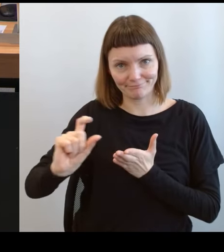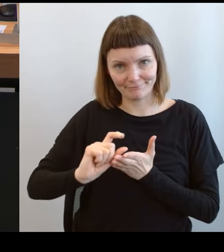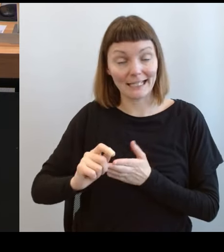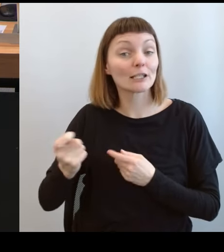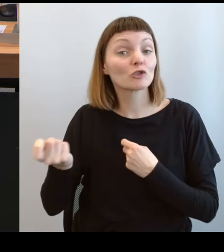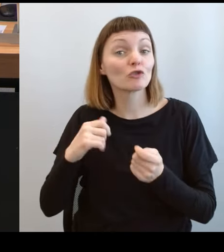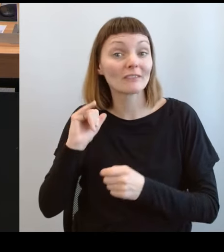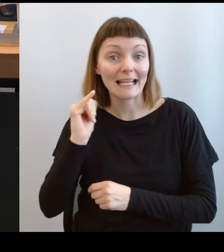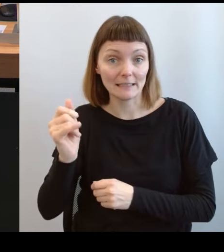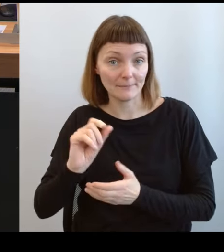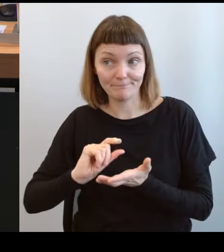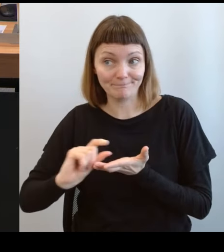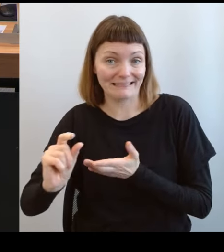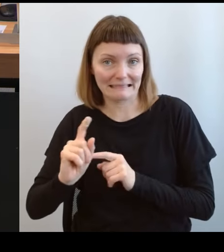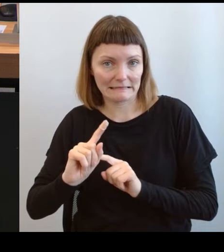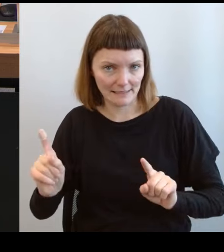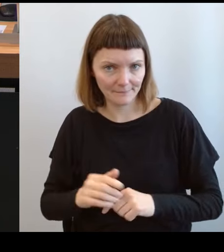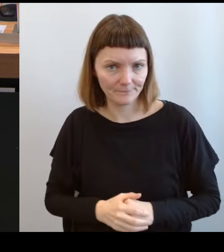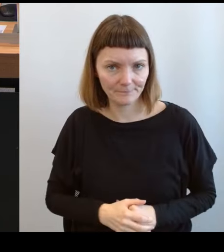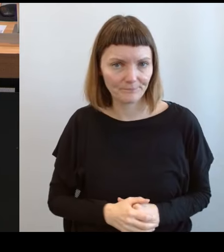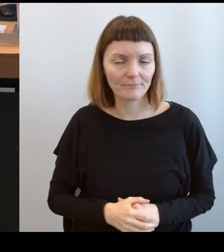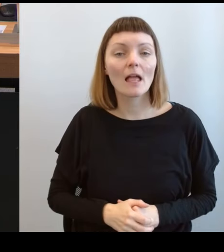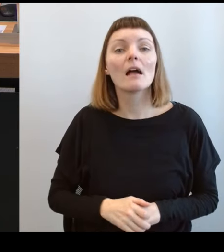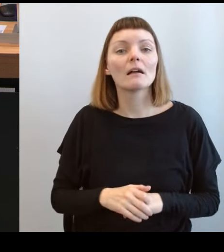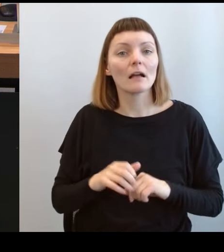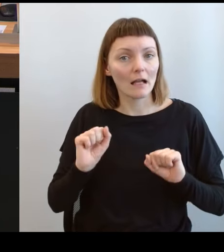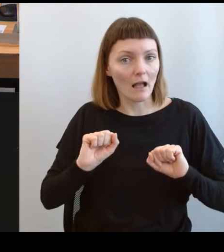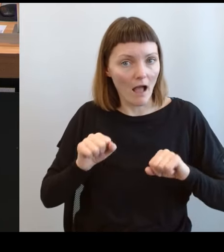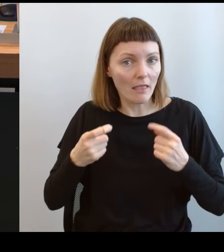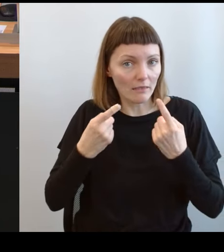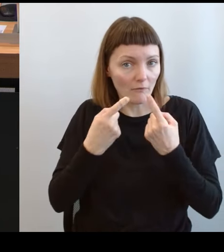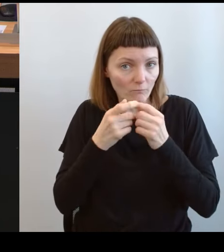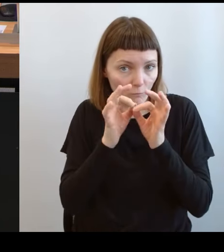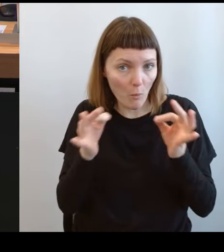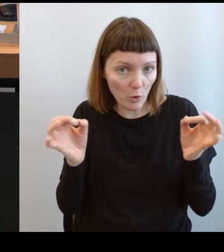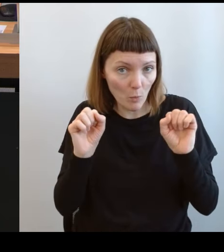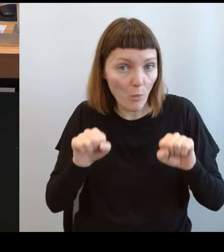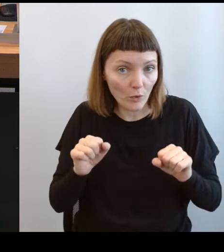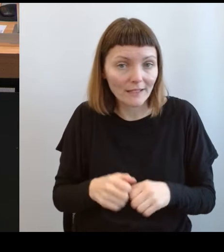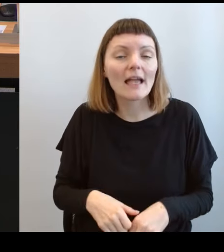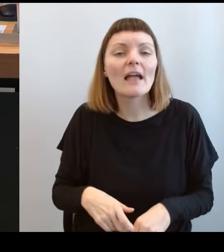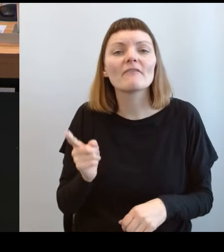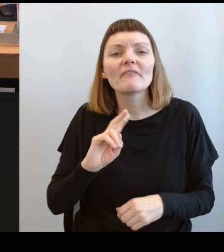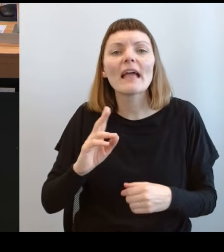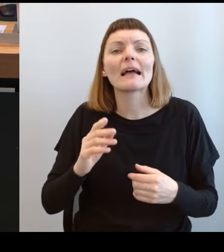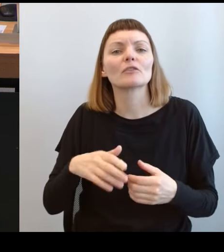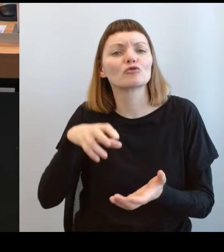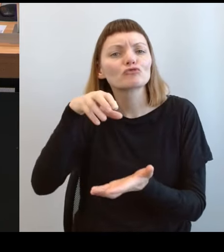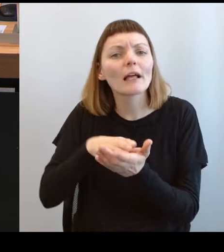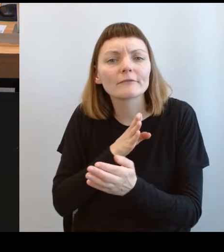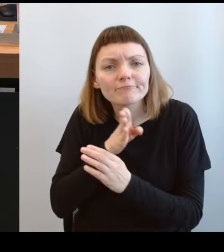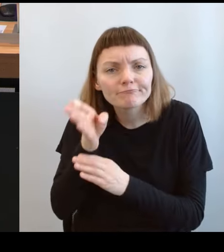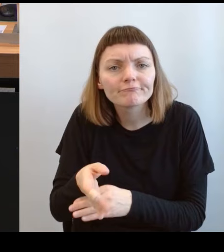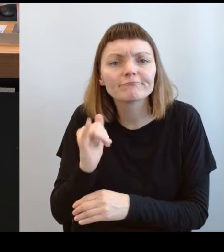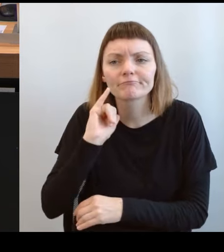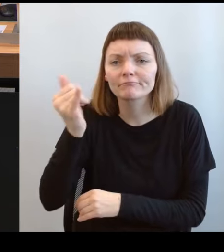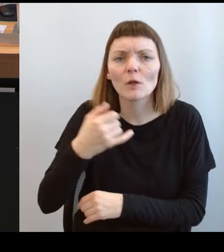formulieren: Städtereisende, die nur Freunde besuchen wollen oder sich nur unsere Stadt und ihre Sehenswürdigkeiten ansehen,